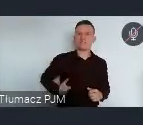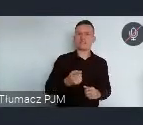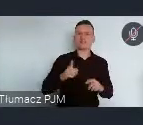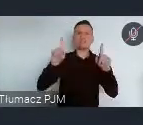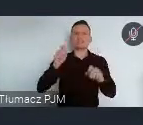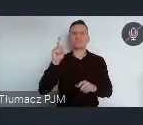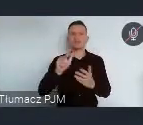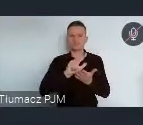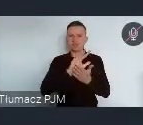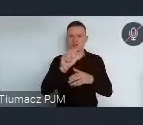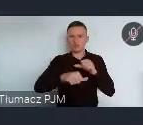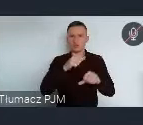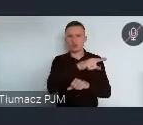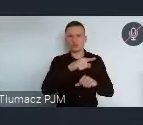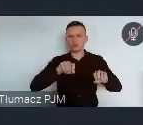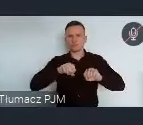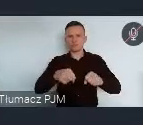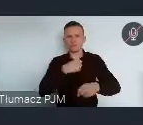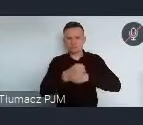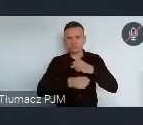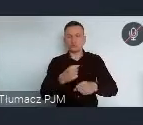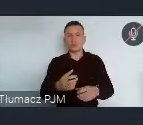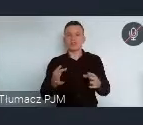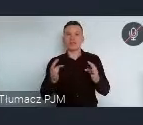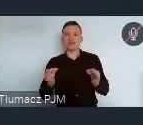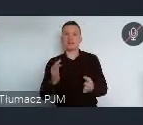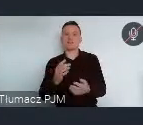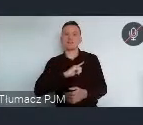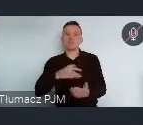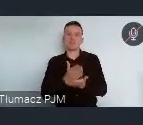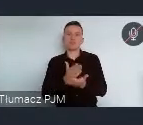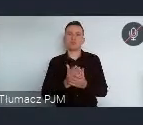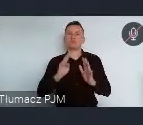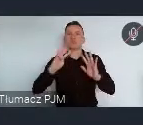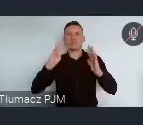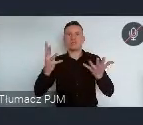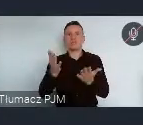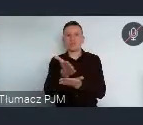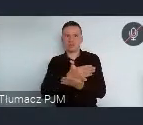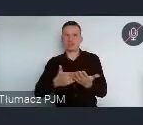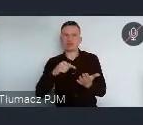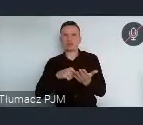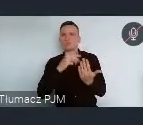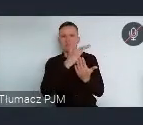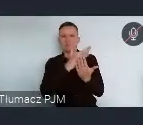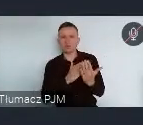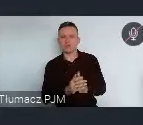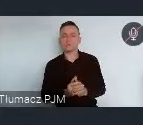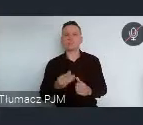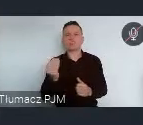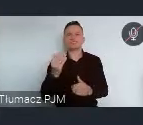W tym roku jesteśmy już w 9. edycji tego programu i jeszcze na koniec chciałabym dwa słowa na ten temat powiedzieć.